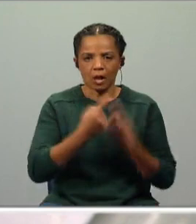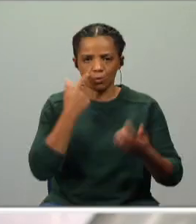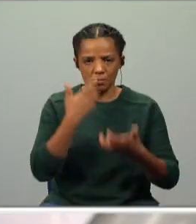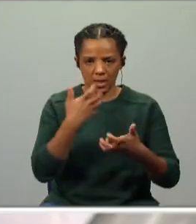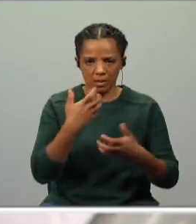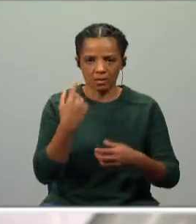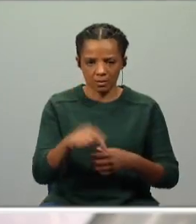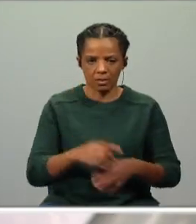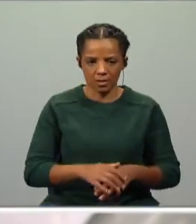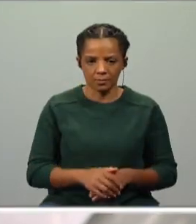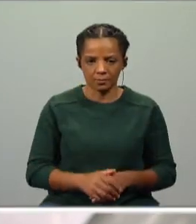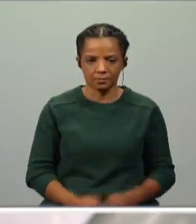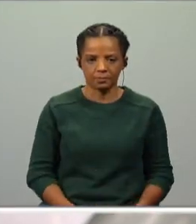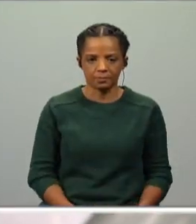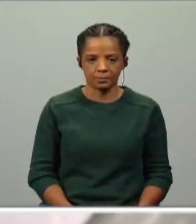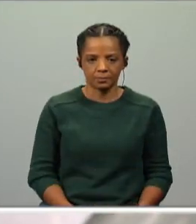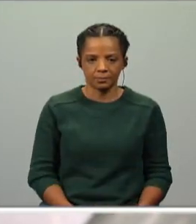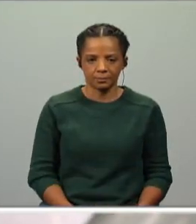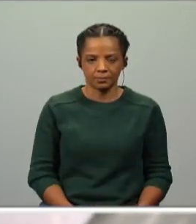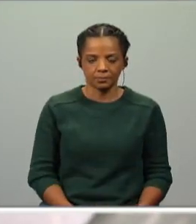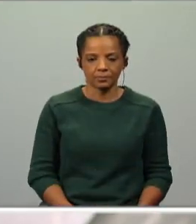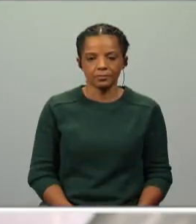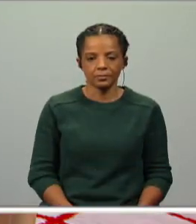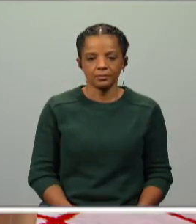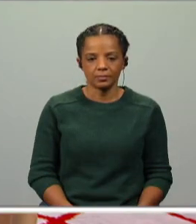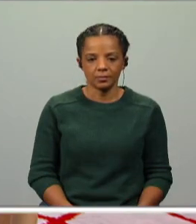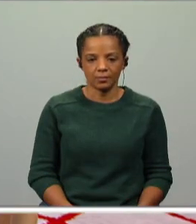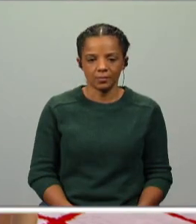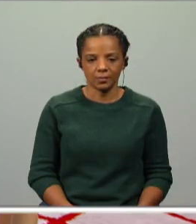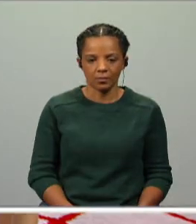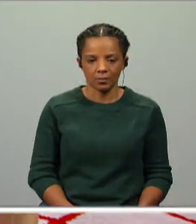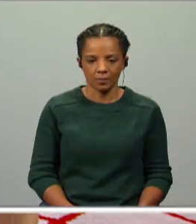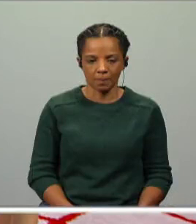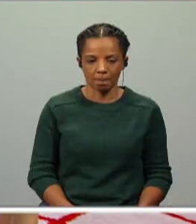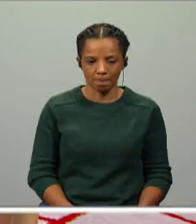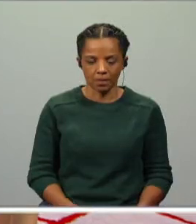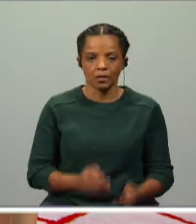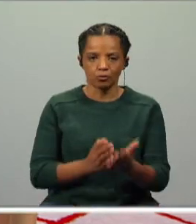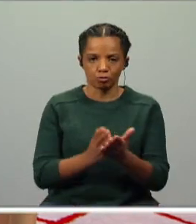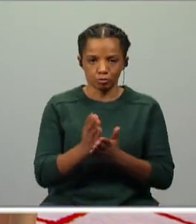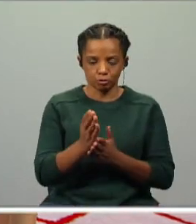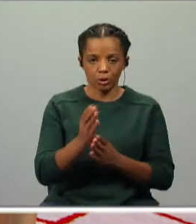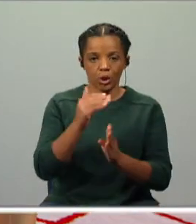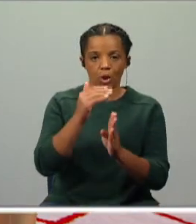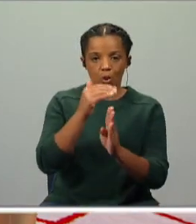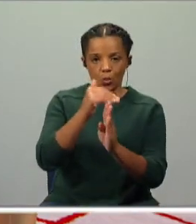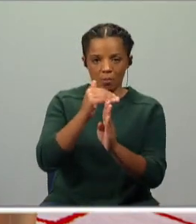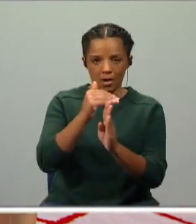Portanto, já temos aqui muitas bolinhas, este espaço aqui vai estar em branco. Já vão perceber porquê